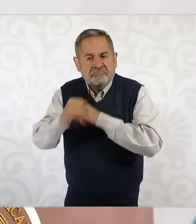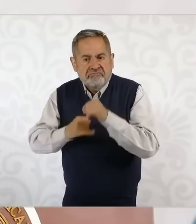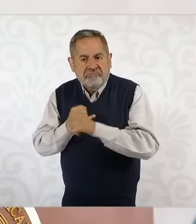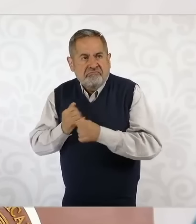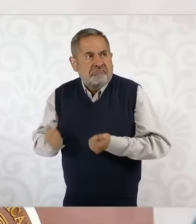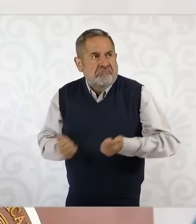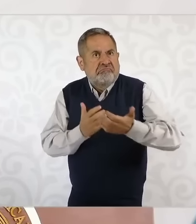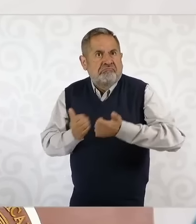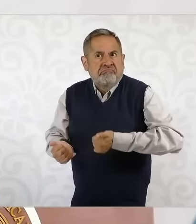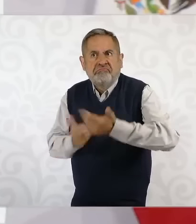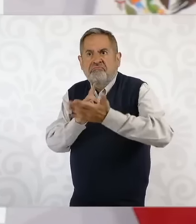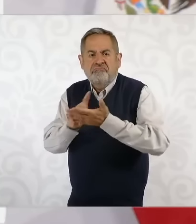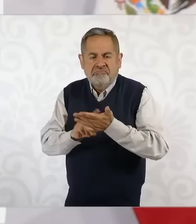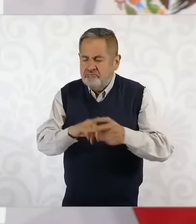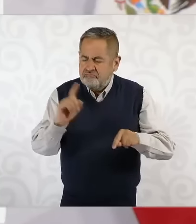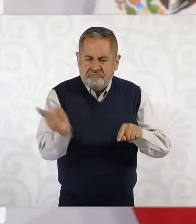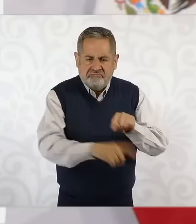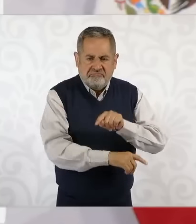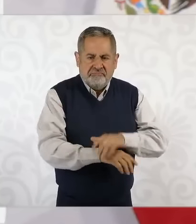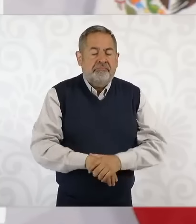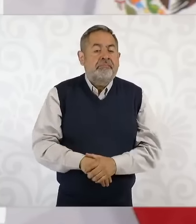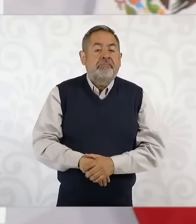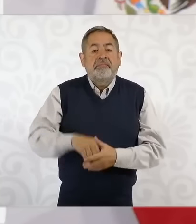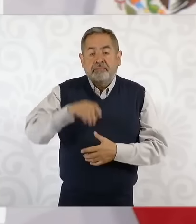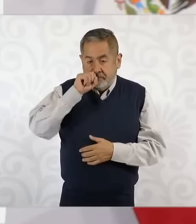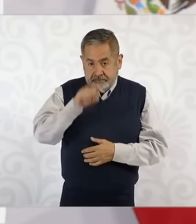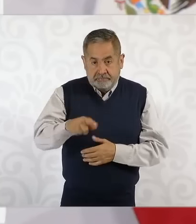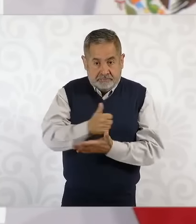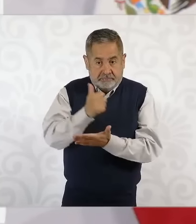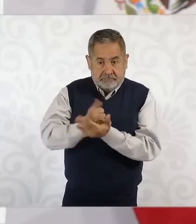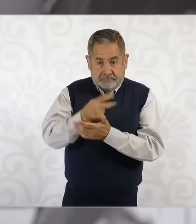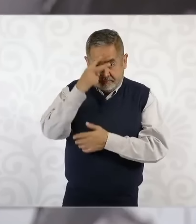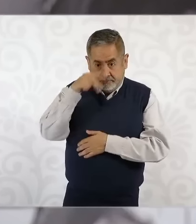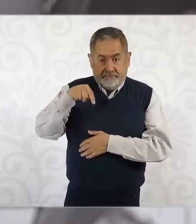En la ciudad de México, también en coordinación con las autoridades de la Ciudad de México,